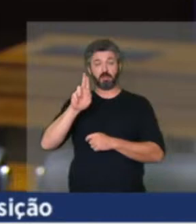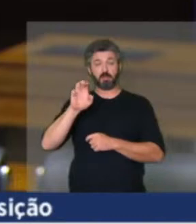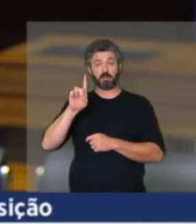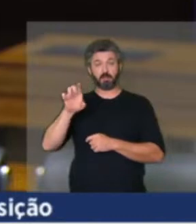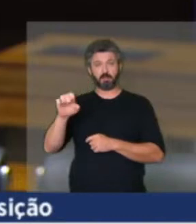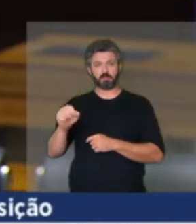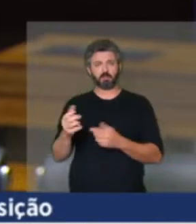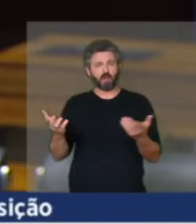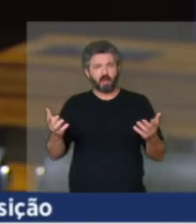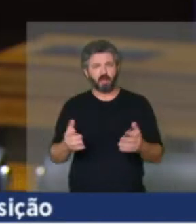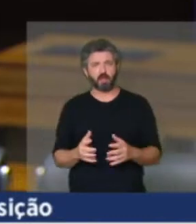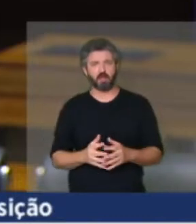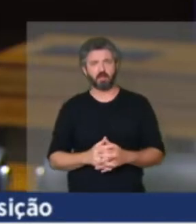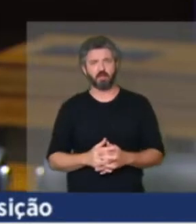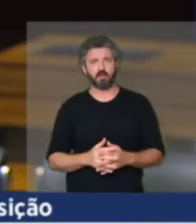ECONOMIA. ORA O MINISTRO DA ECONOMIA ESTÁ SENDO